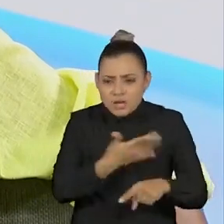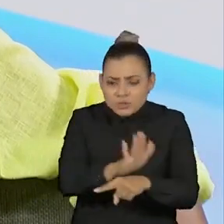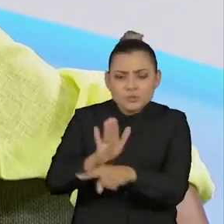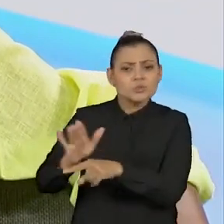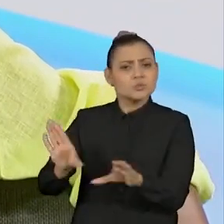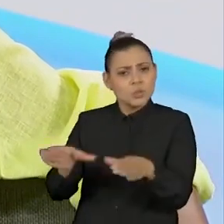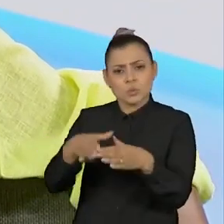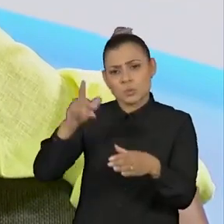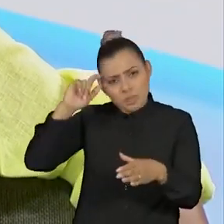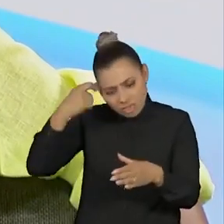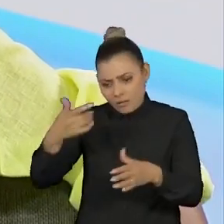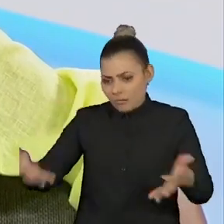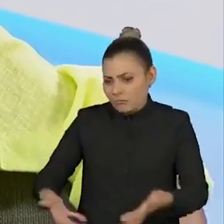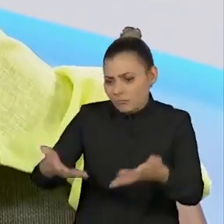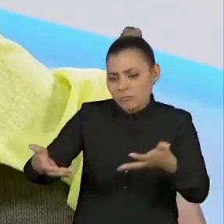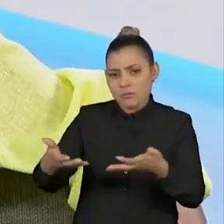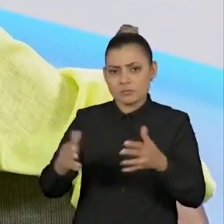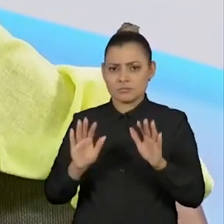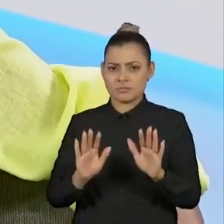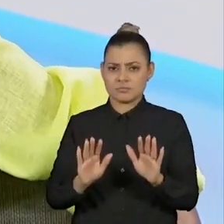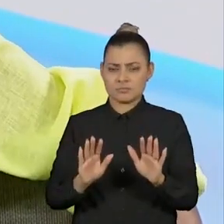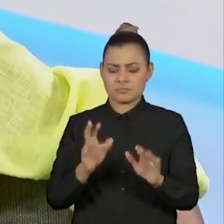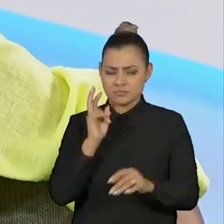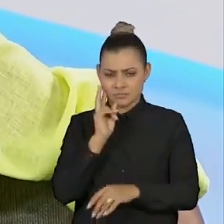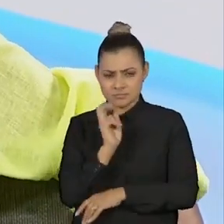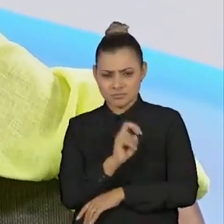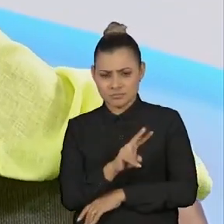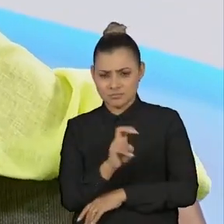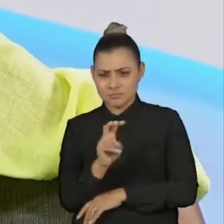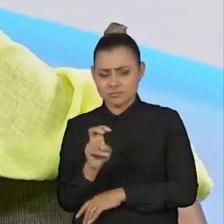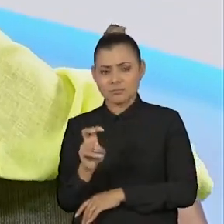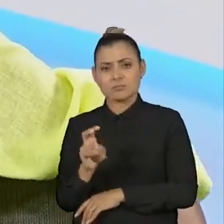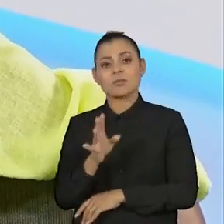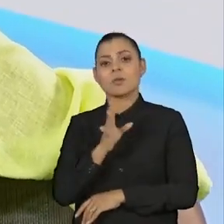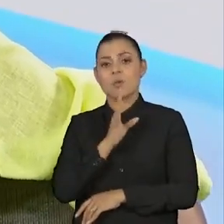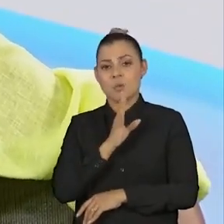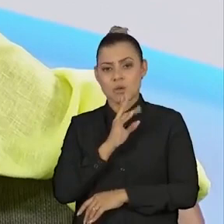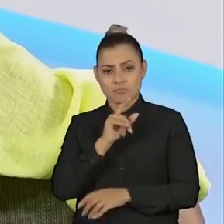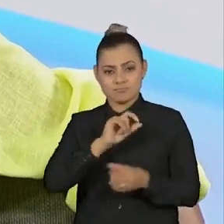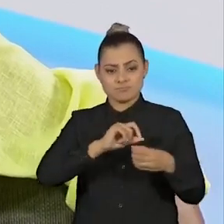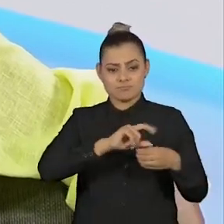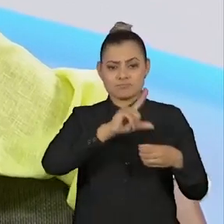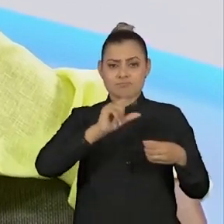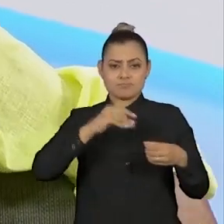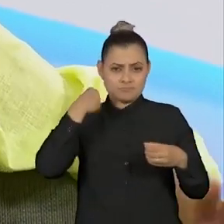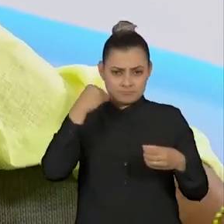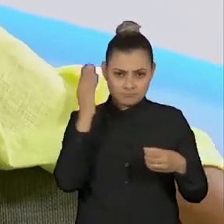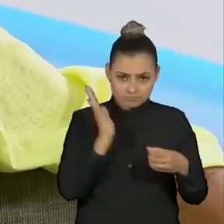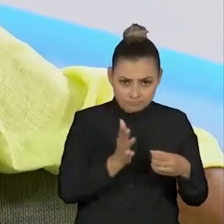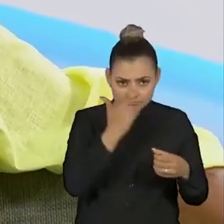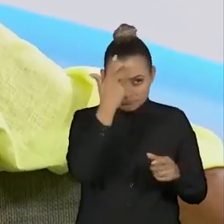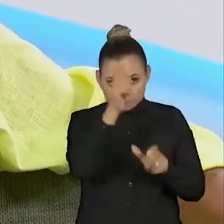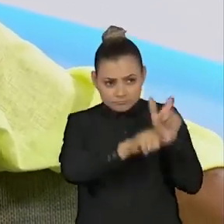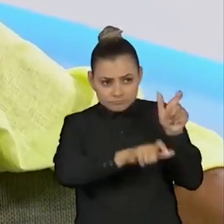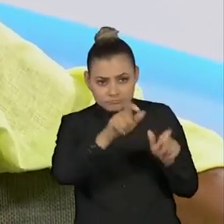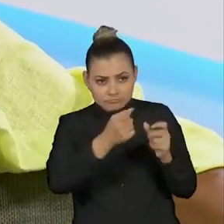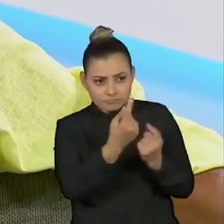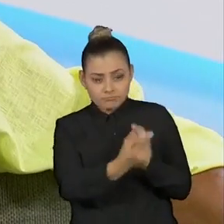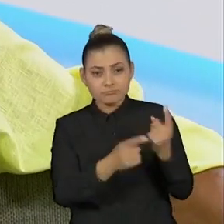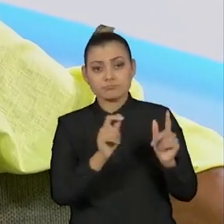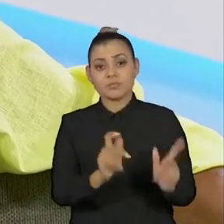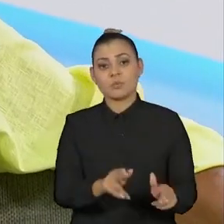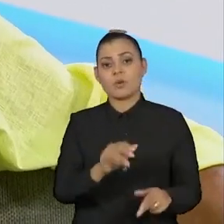essa causa, e tendo conhecido dentro da Fundação Palmares pessoas como Joel Rufino dos Santos,